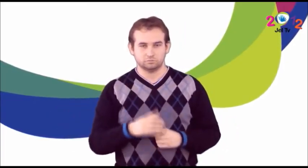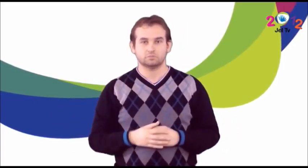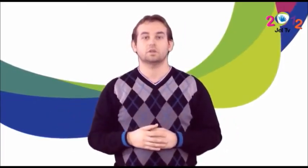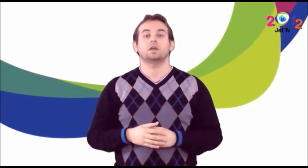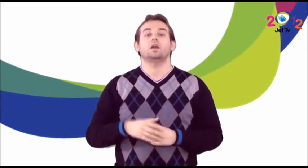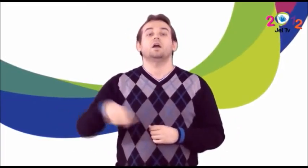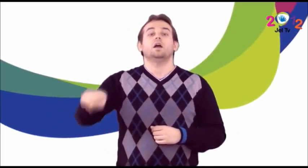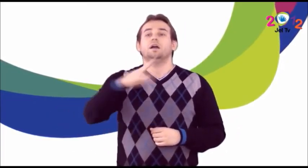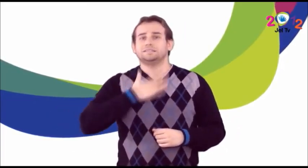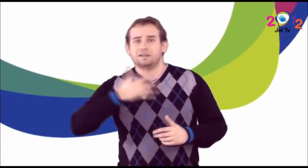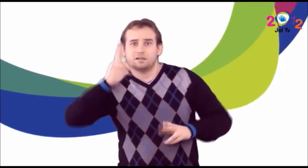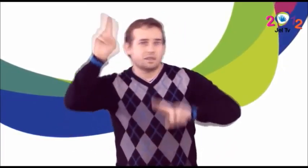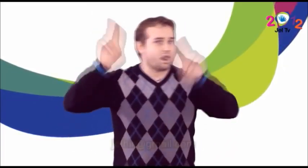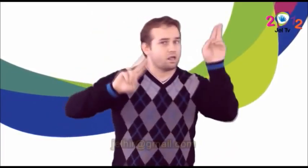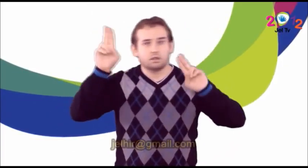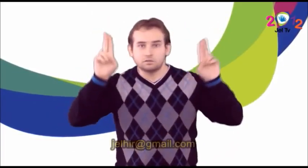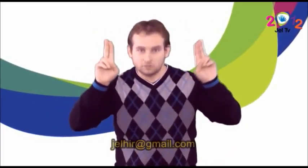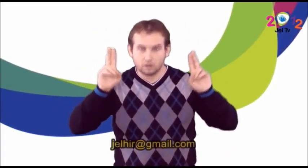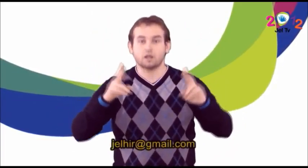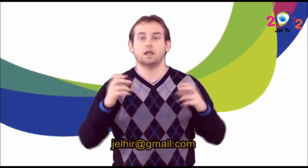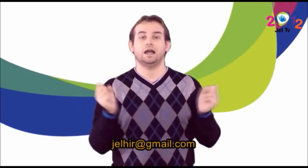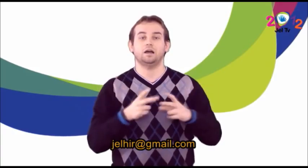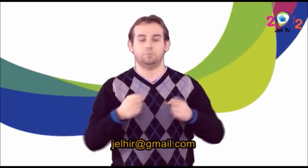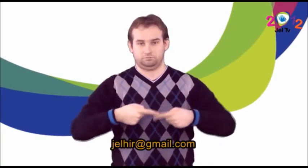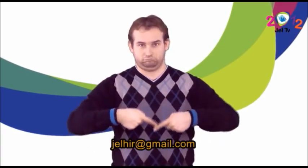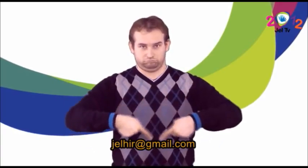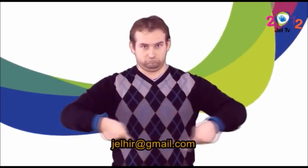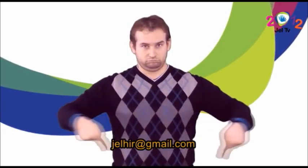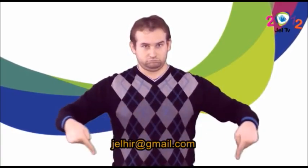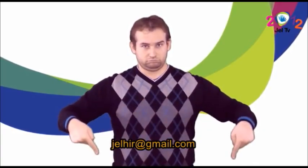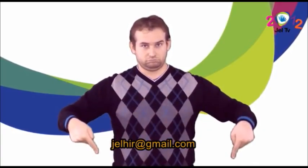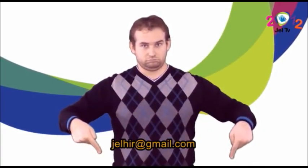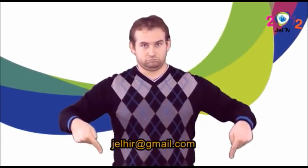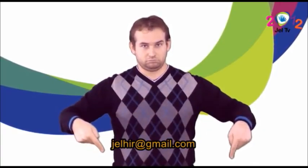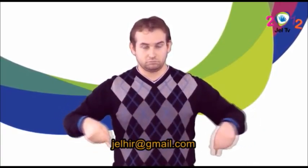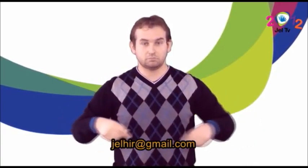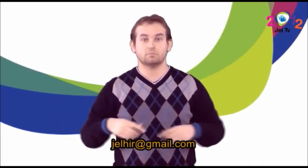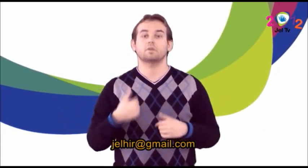Aki szeretne jelentkezni, email cím itt: